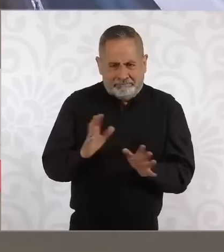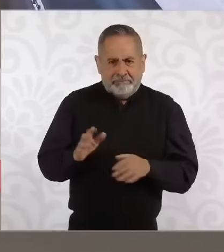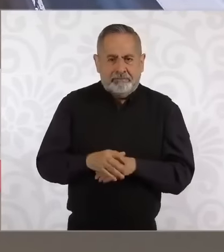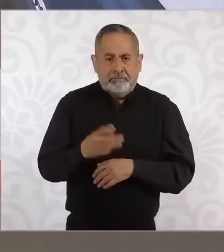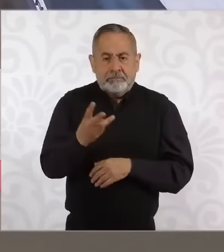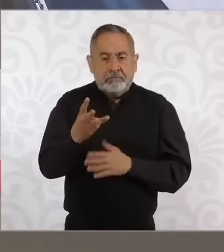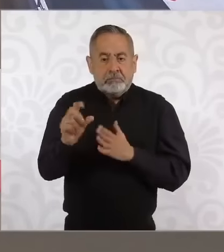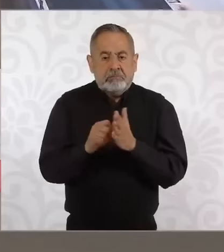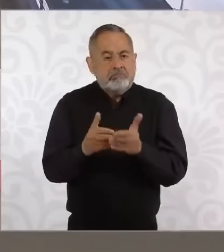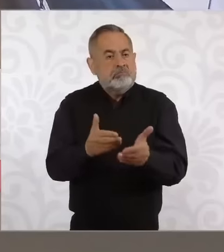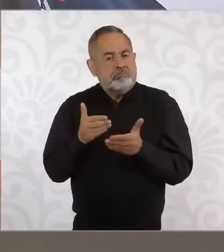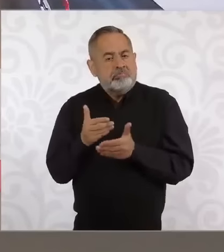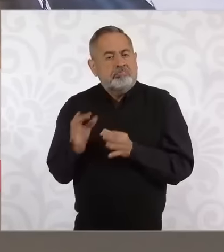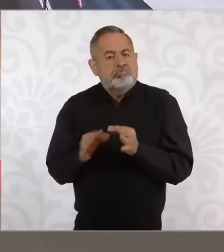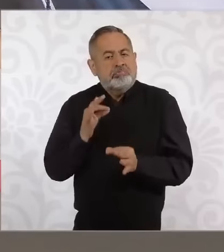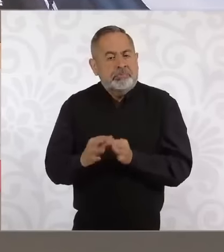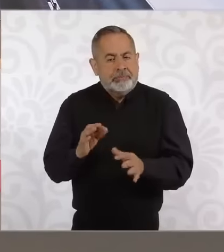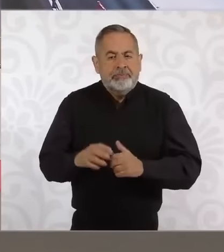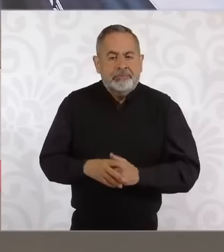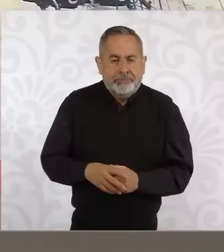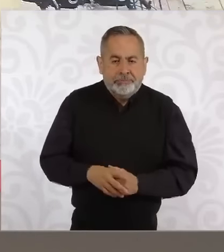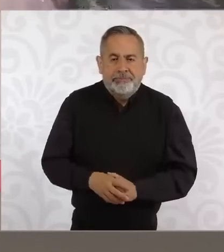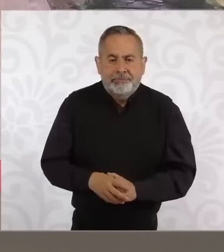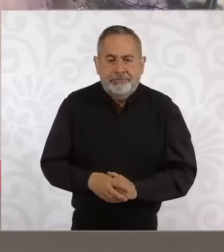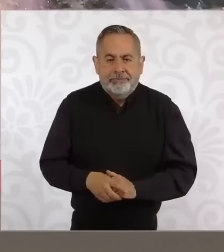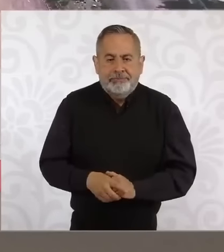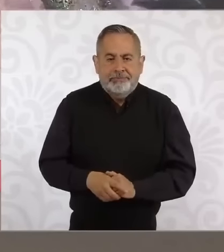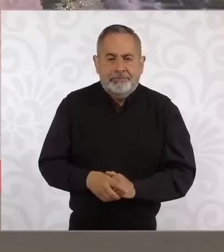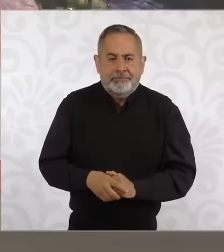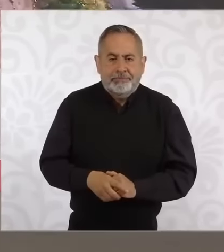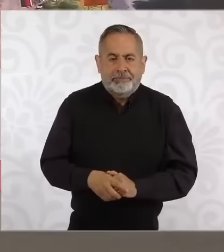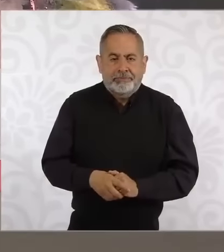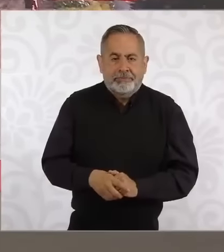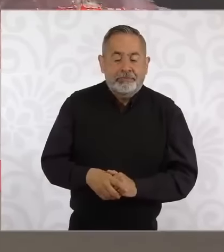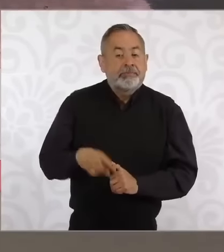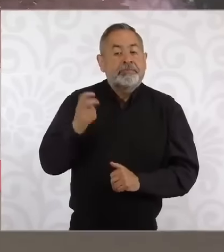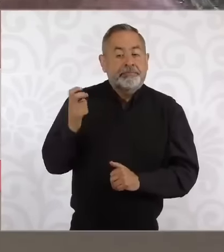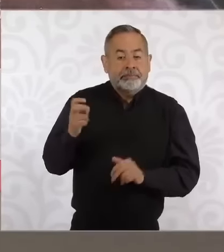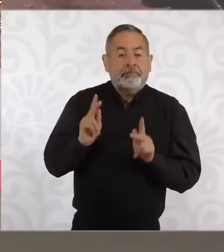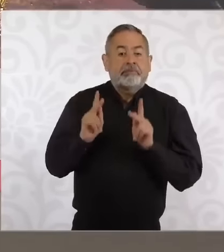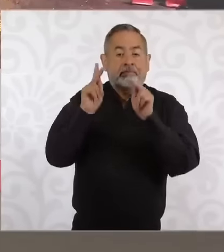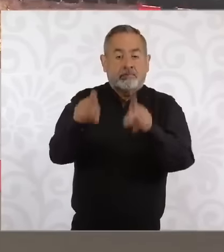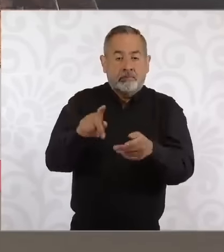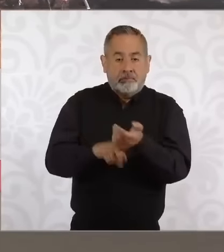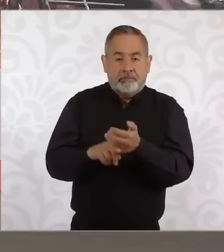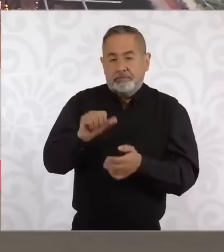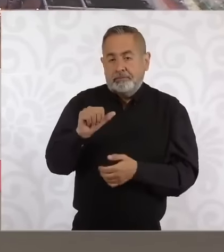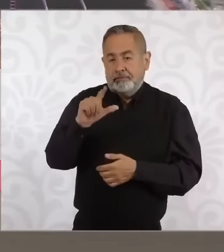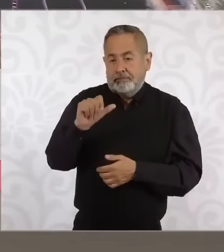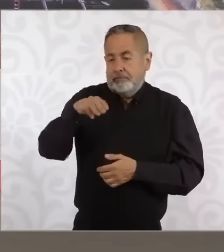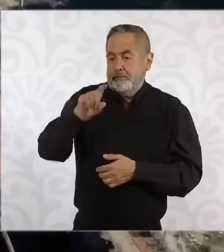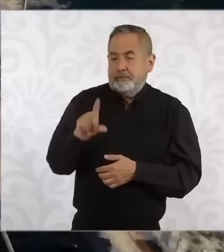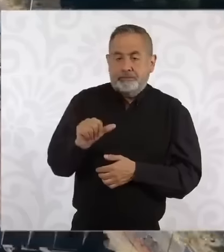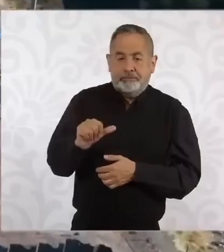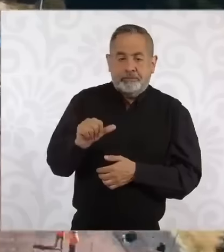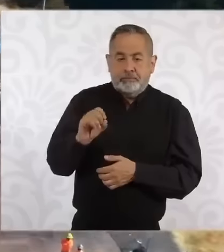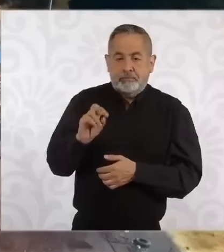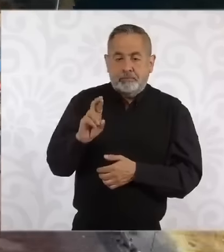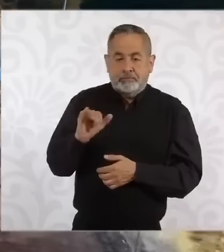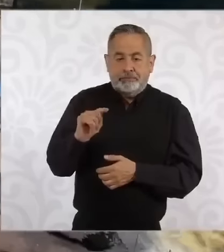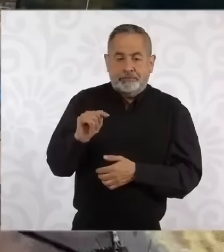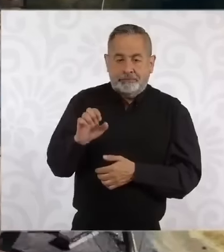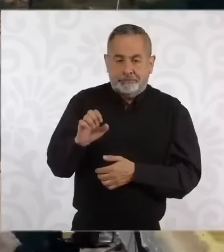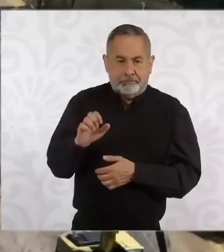con respecto al programa. La siguiente, eh, el puente de Alameda Oriente que está avanzando,